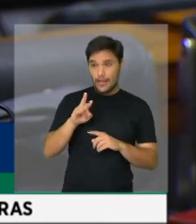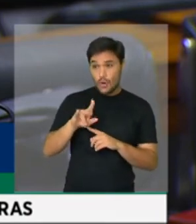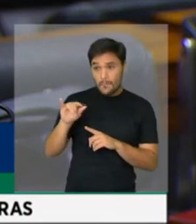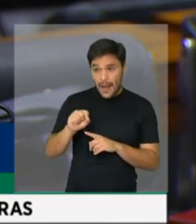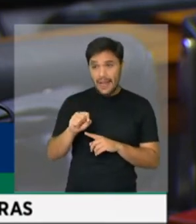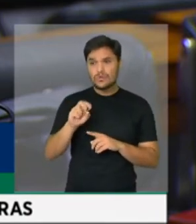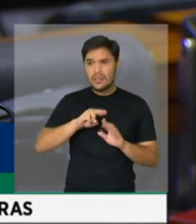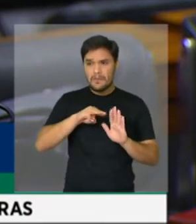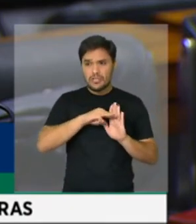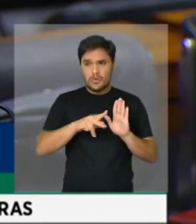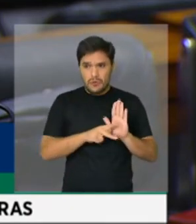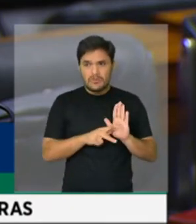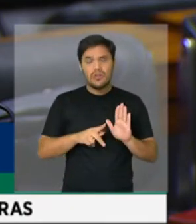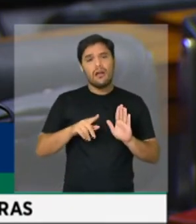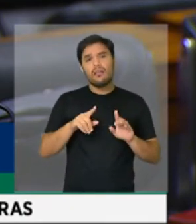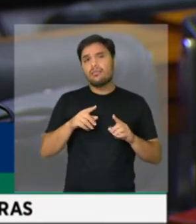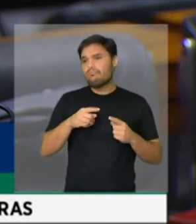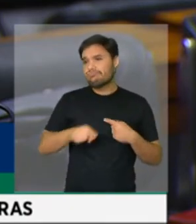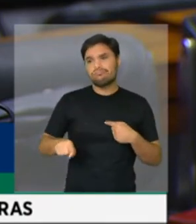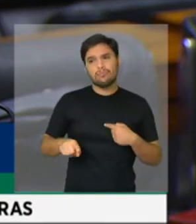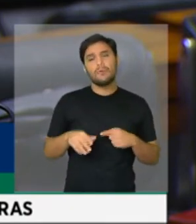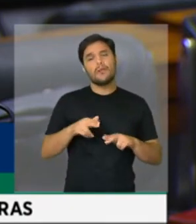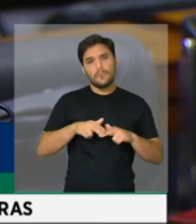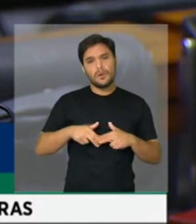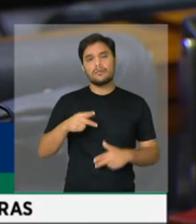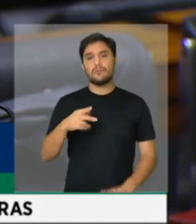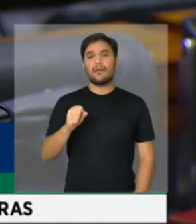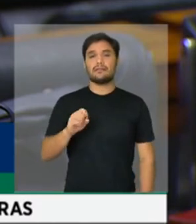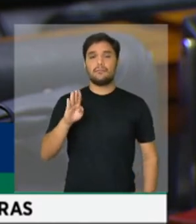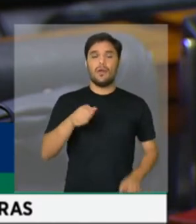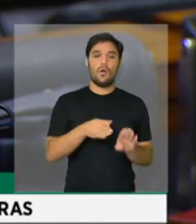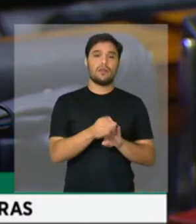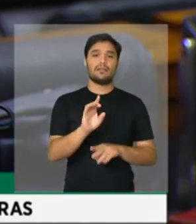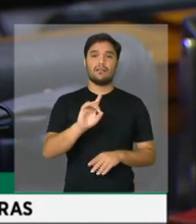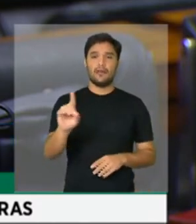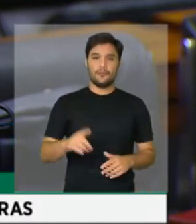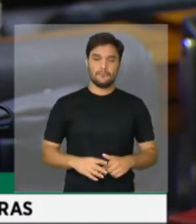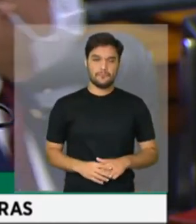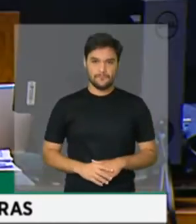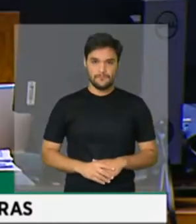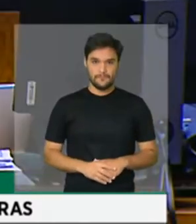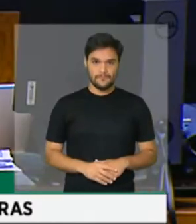LICA, FORTALECENDO A ENERGIA SOLAR, CONDUZINDO A MICRO GERAÇÃO DISTRIBUÍDA, OU SEJA, A GENTE ENTENDE QUE ESSE PROCESSO DE PRIVATIZAÇÃO DE